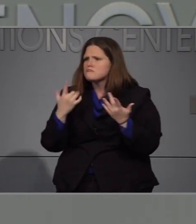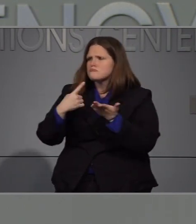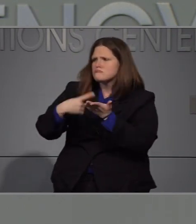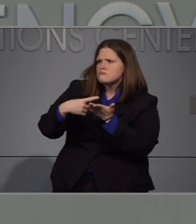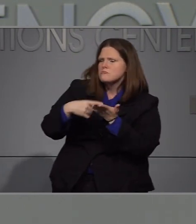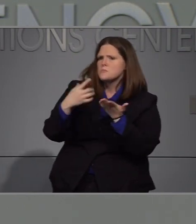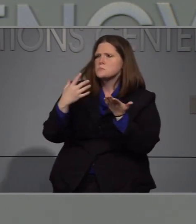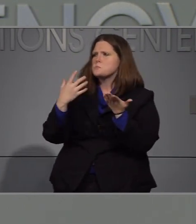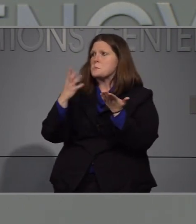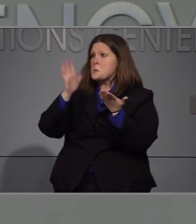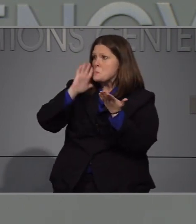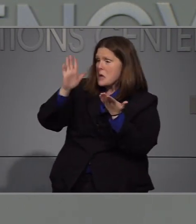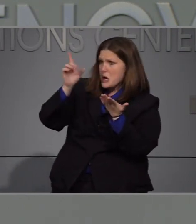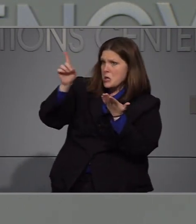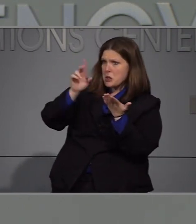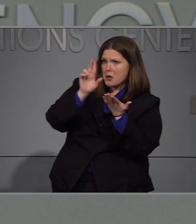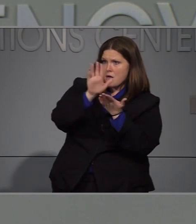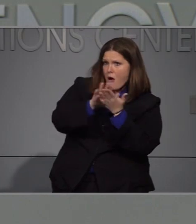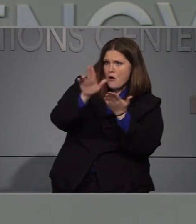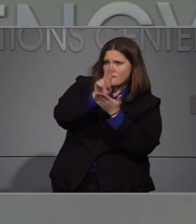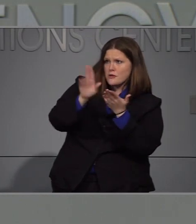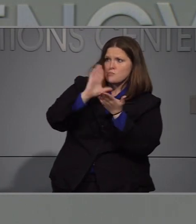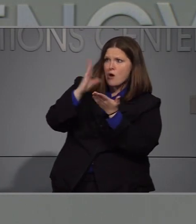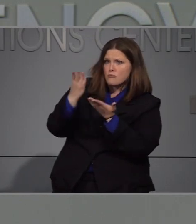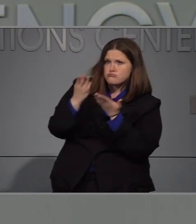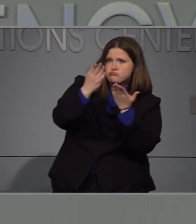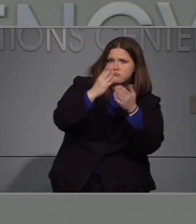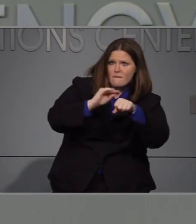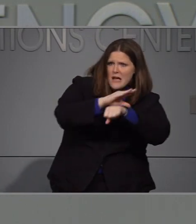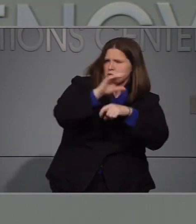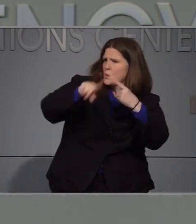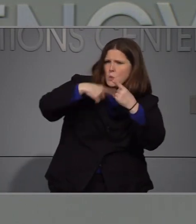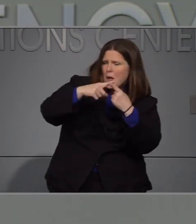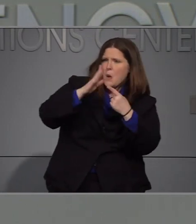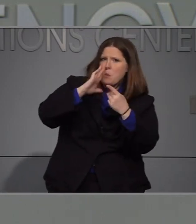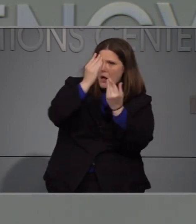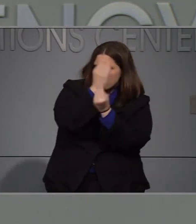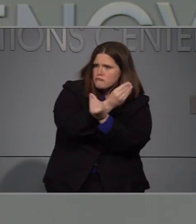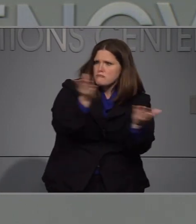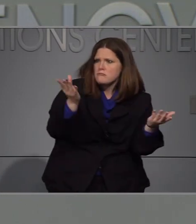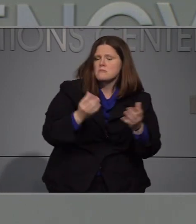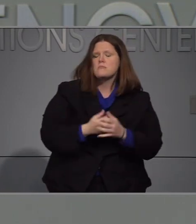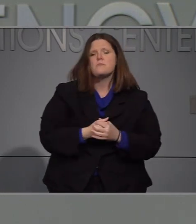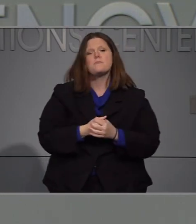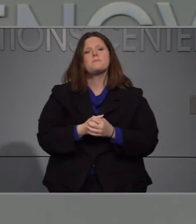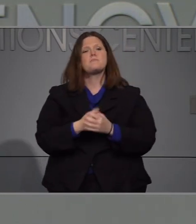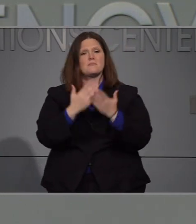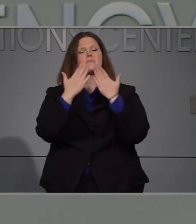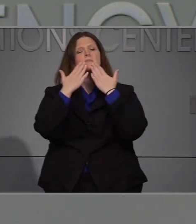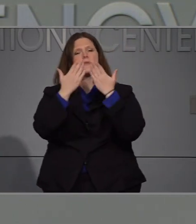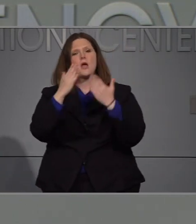Cuando sus y esa conversación entre los departamentos. Y cuando piensan volver a ver.